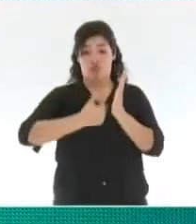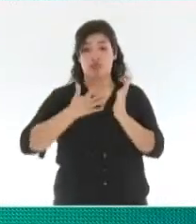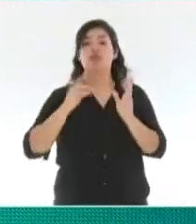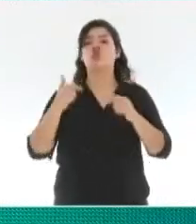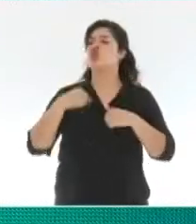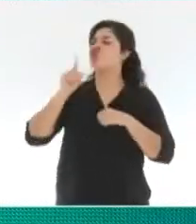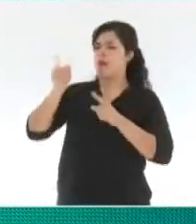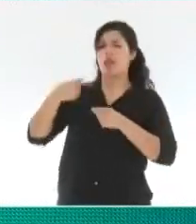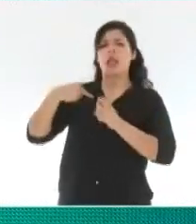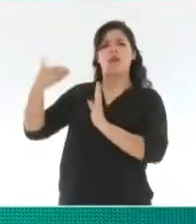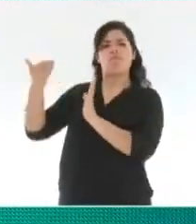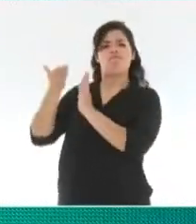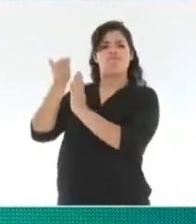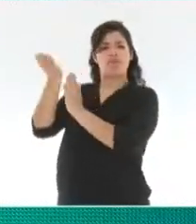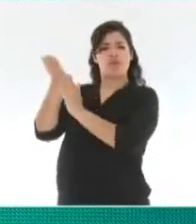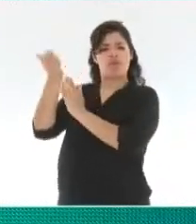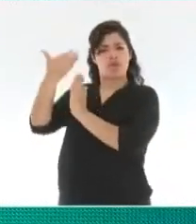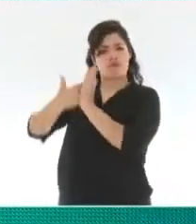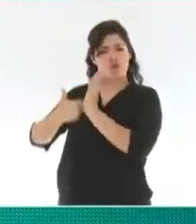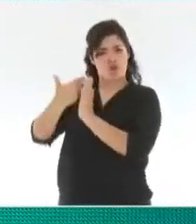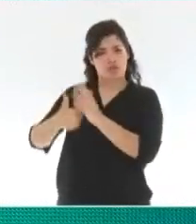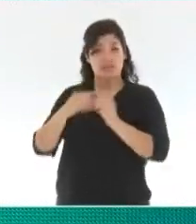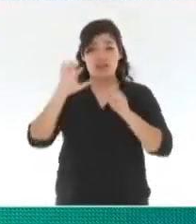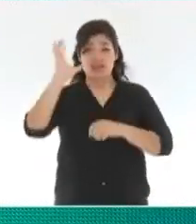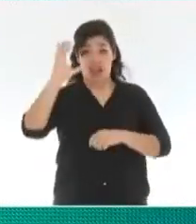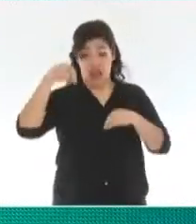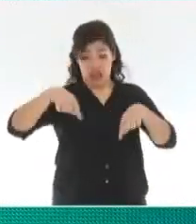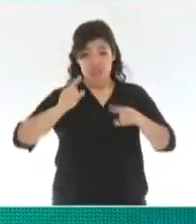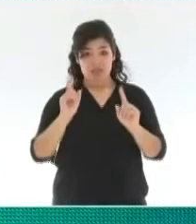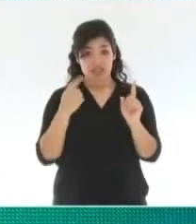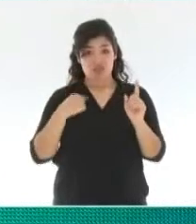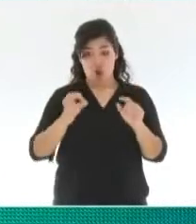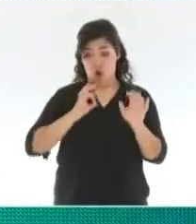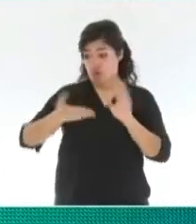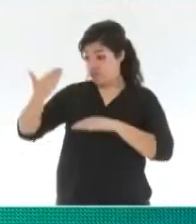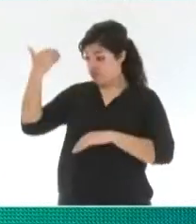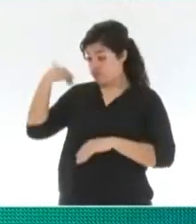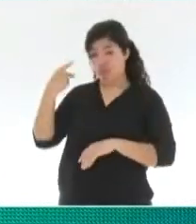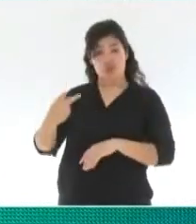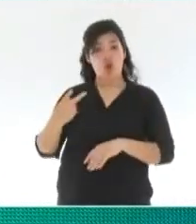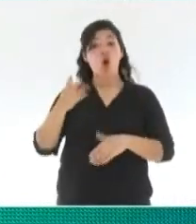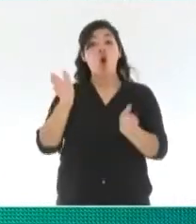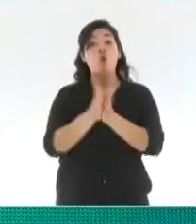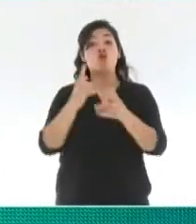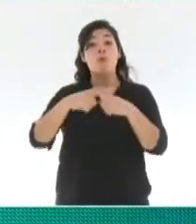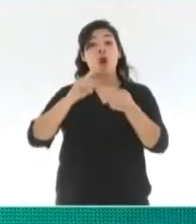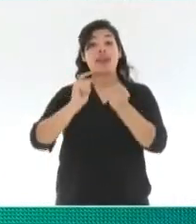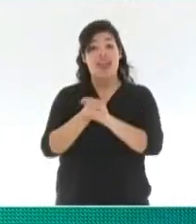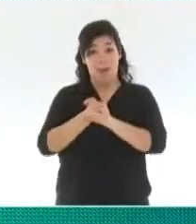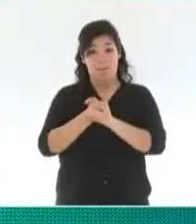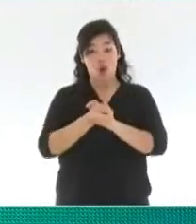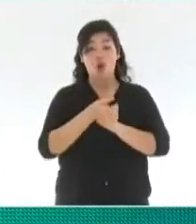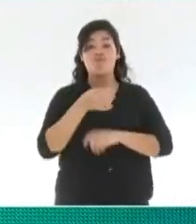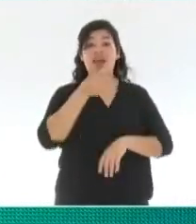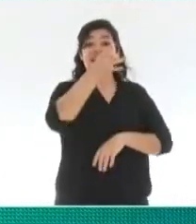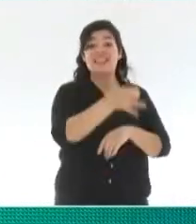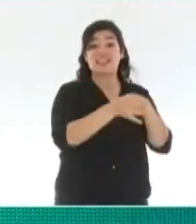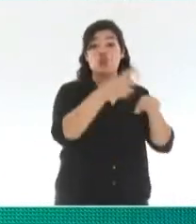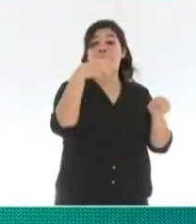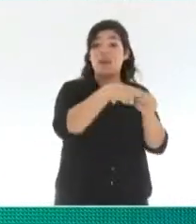VOY A CONTESTARLE A DANIEL